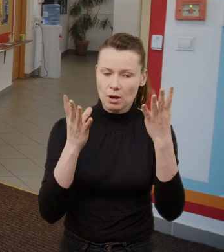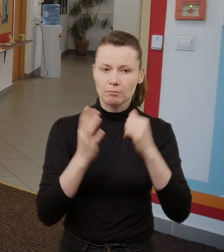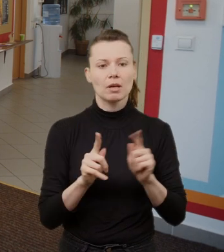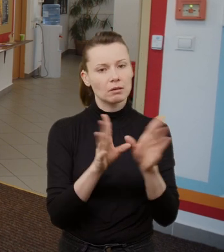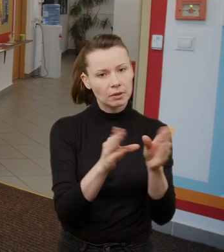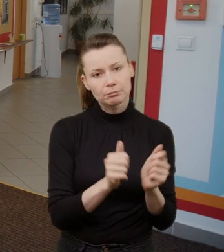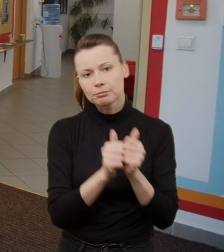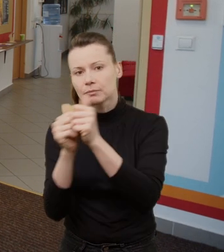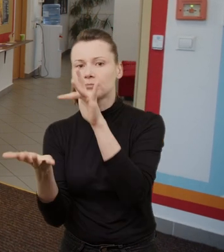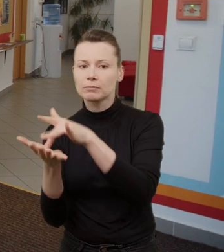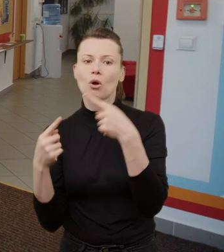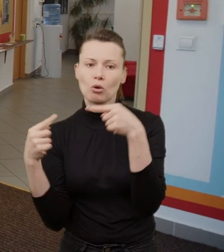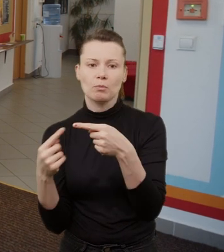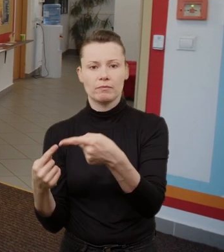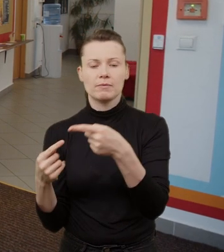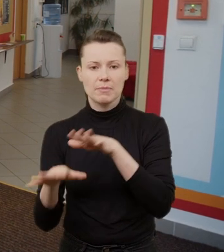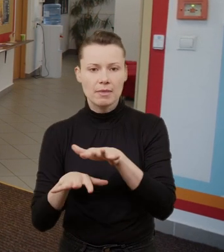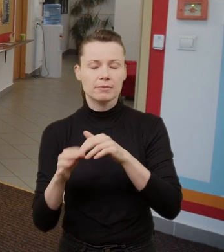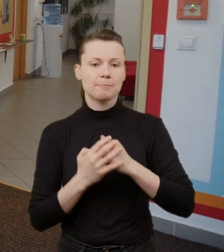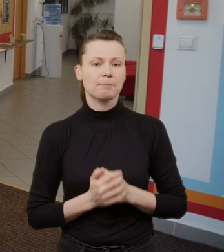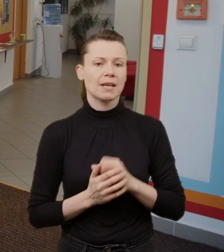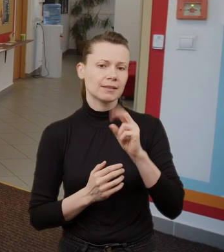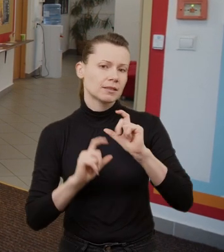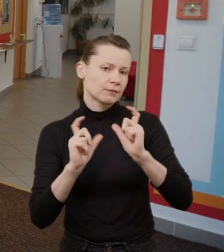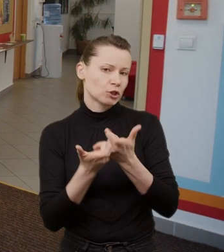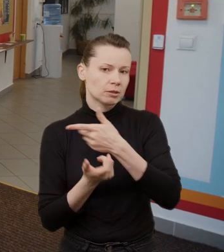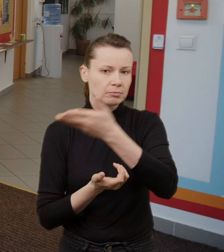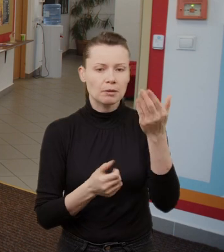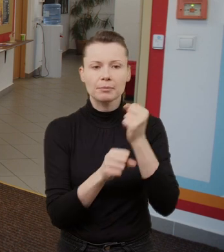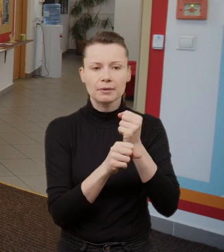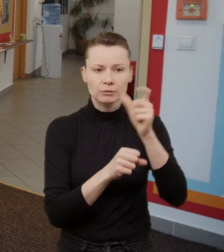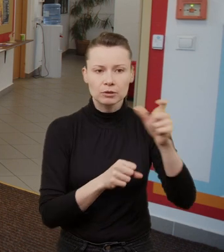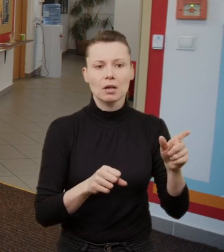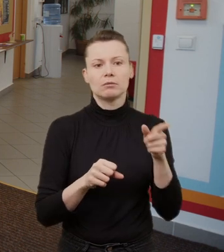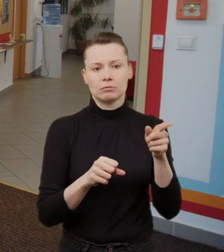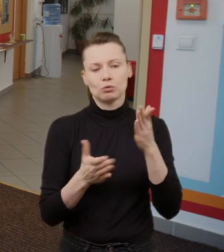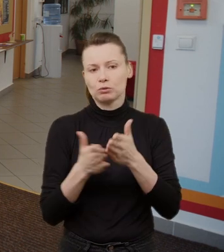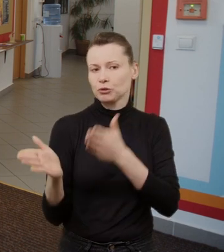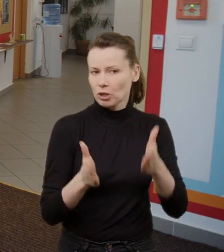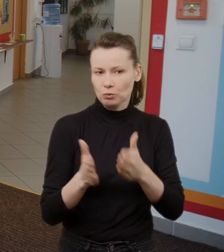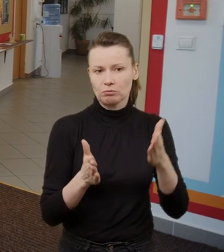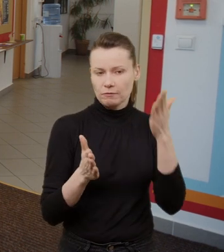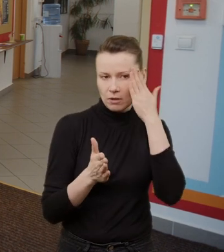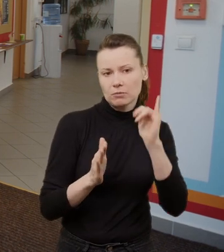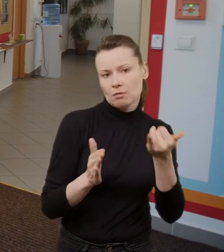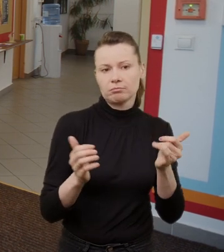Gospodarz i gospodyni, tak jak wszyscy inni pracownicy Dedeku, są przygotowani do prowadzenia asysty osobom z niepełnosprawnościami.